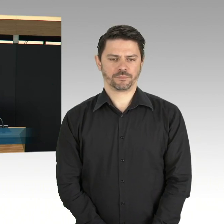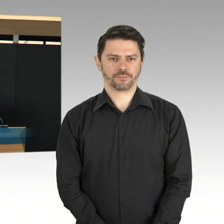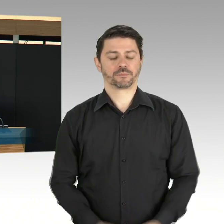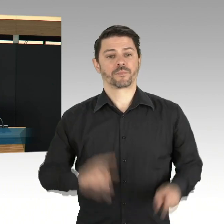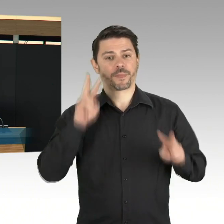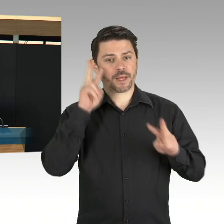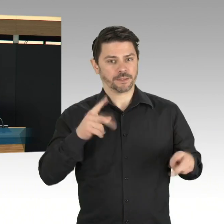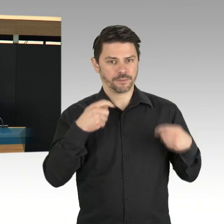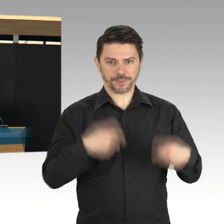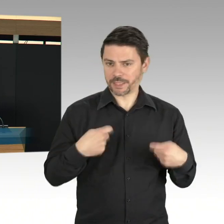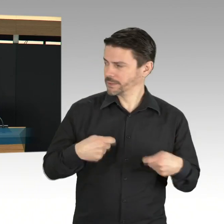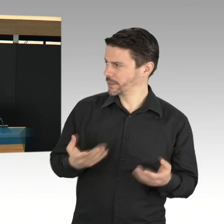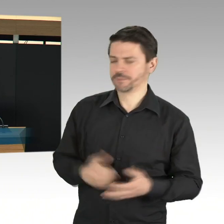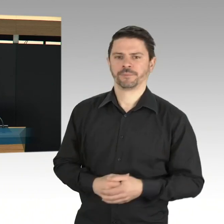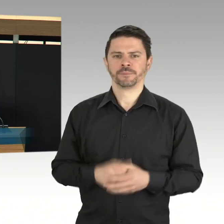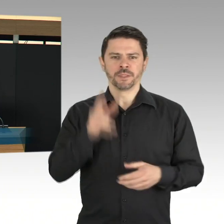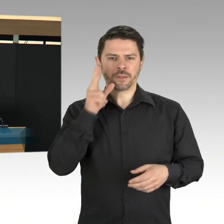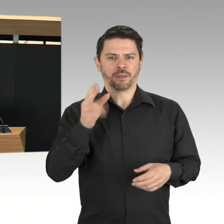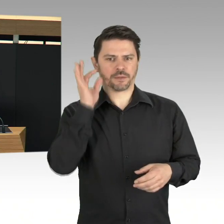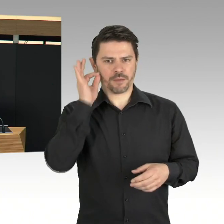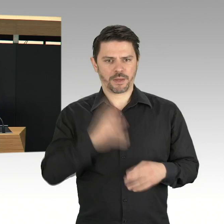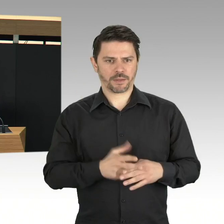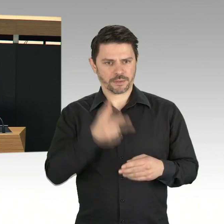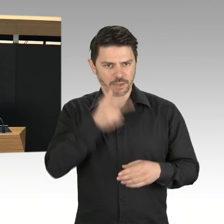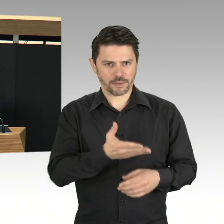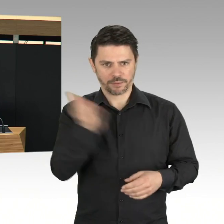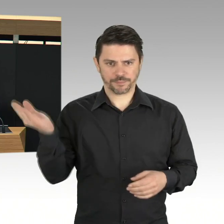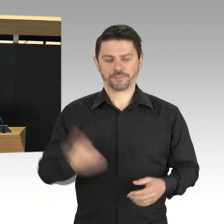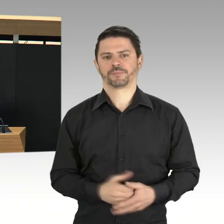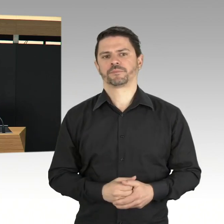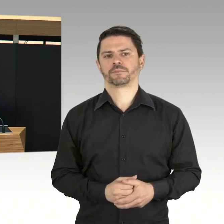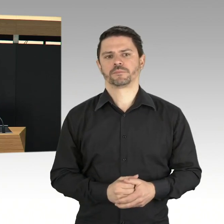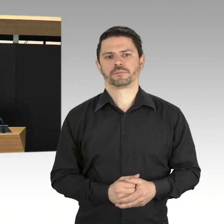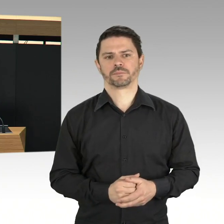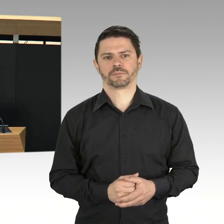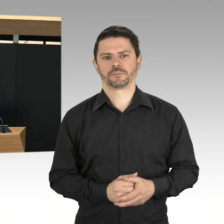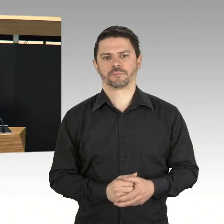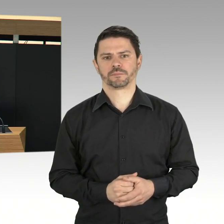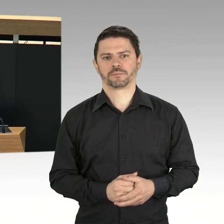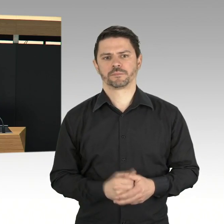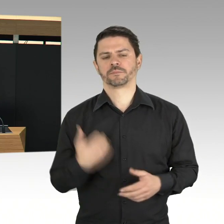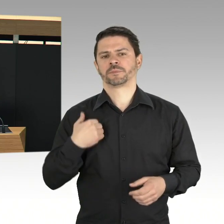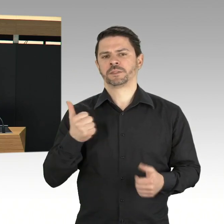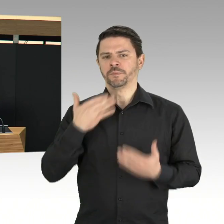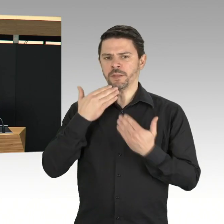und möchte noch einmal deutlich sagen, es gibt natürlich einen Zusammenhang zwischen Wohnungslosigkeit, Obdachlosigkeit